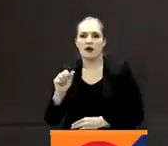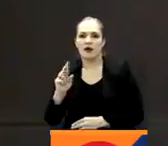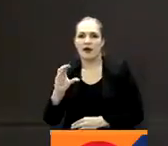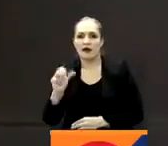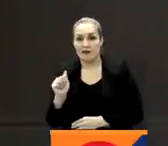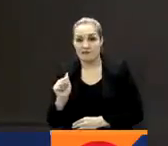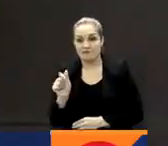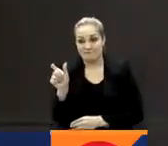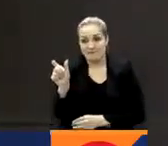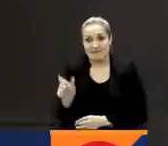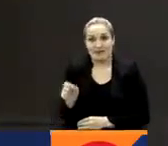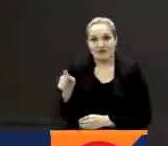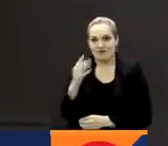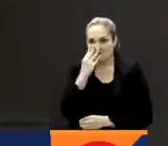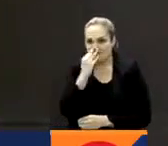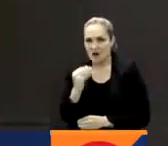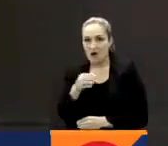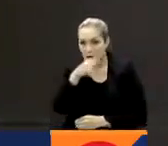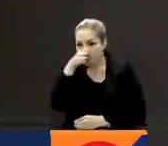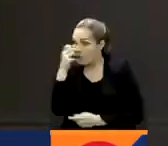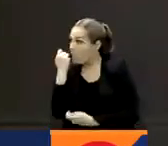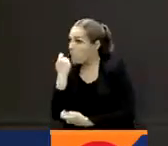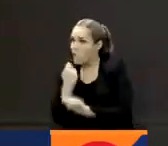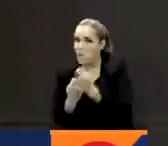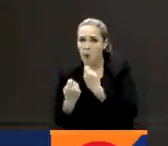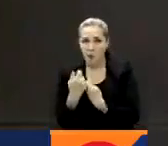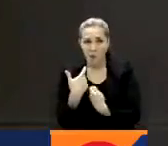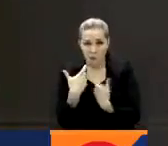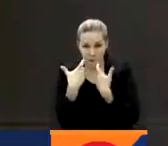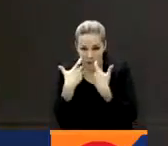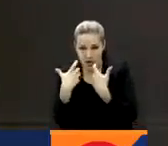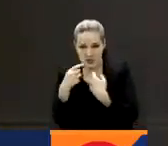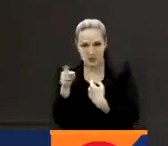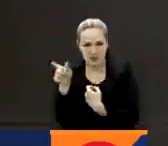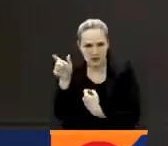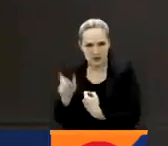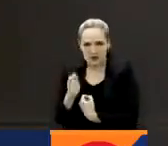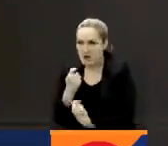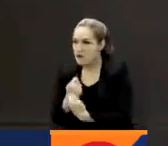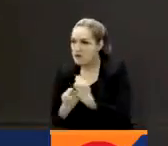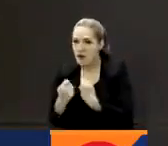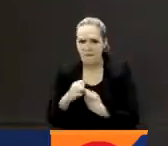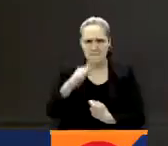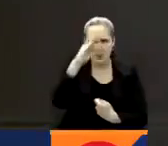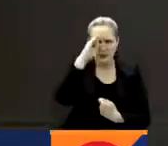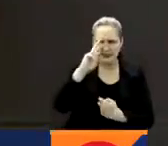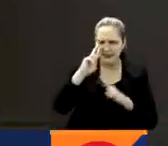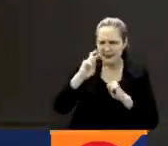UNA CABECILLA ES DE LOS